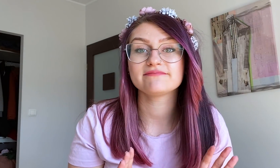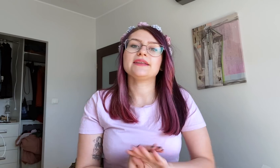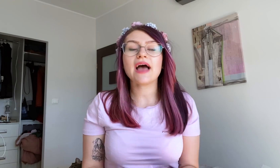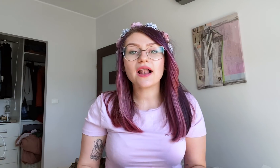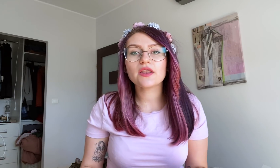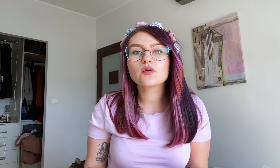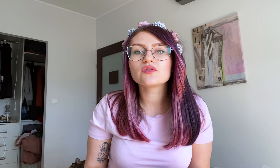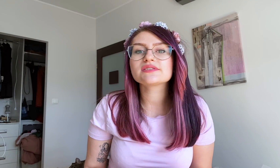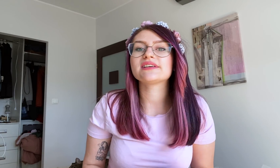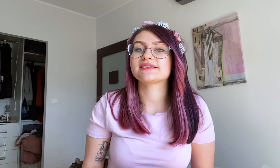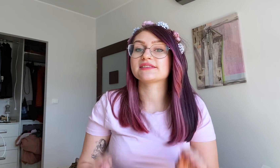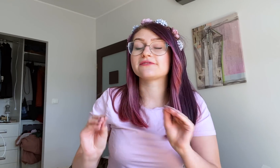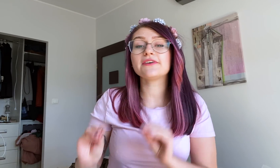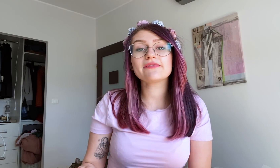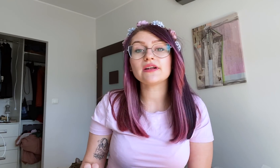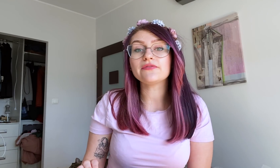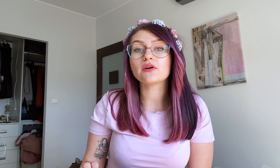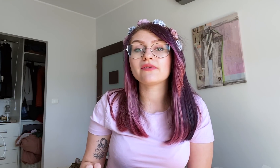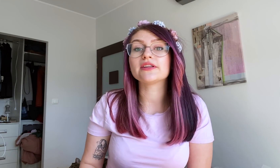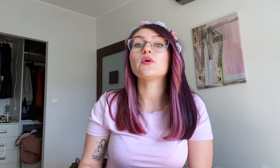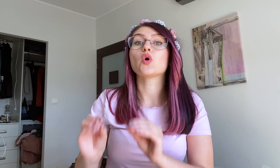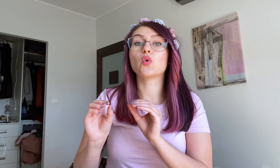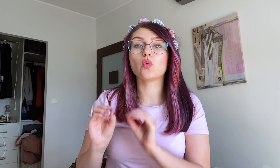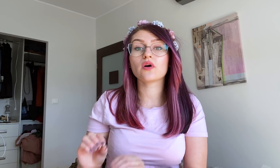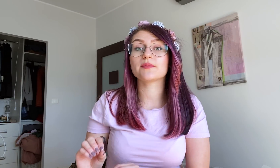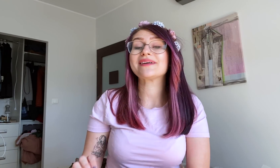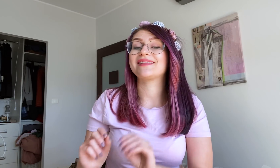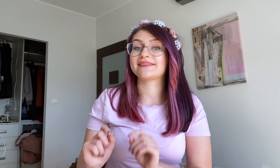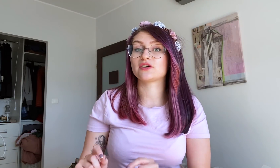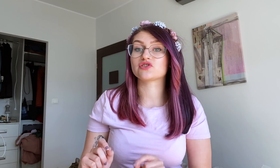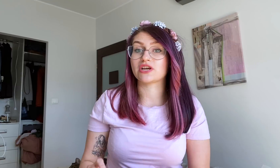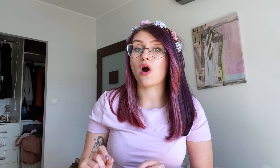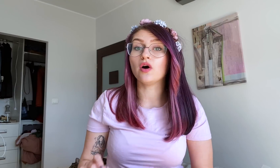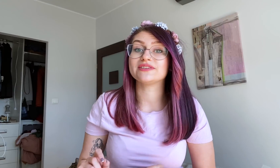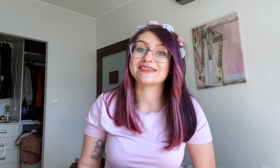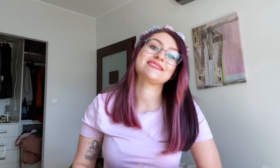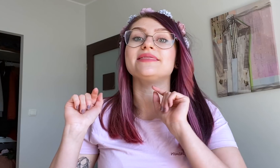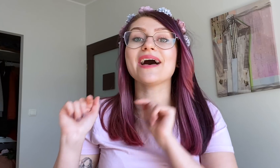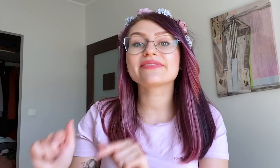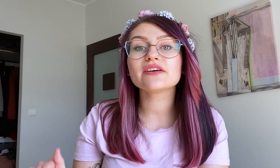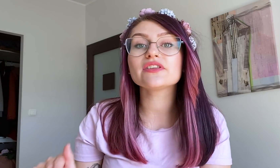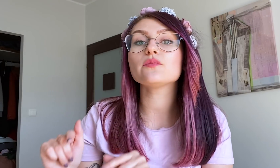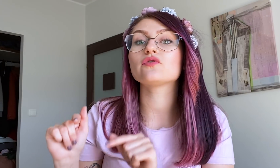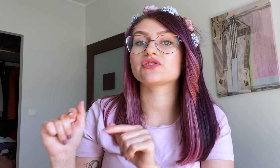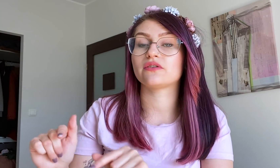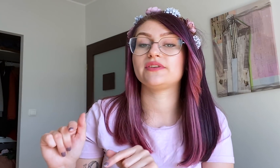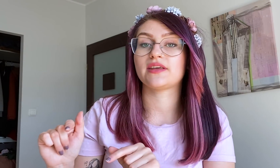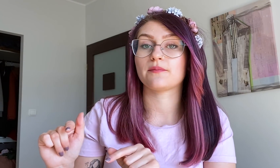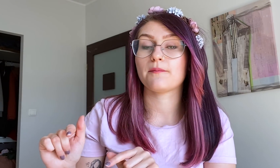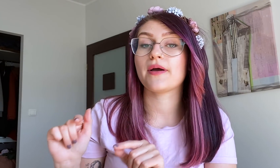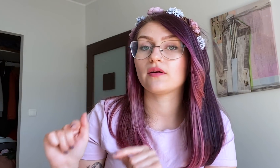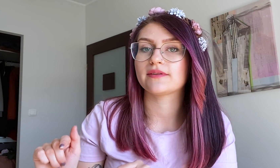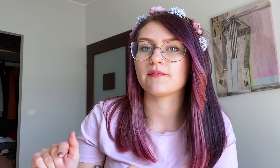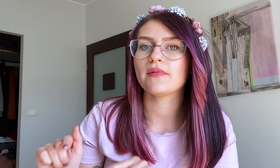Idealny kurs jest z wykwalifikowanym Głuchym, dlatego, że on jest natywnym użytkownikiem PJM.